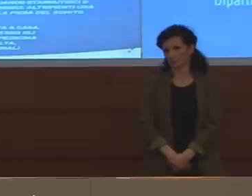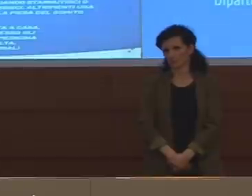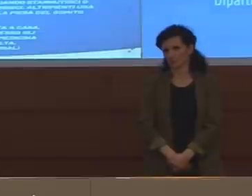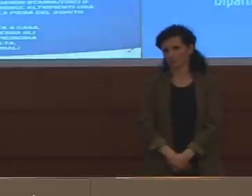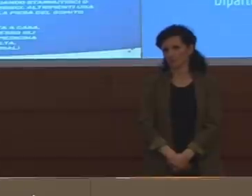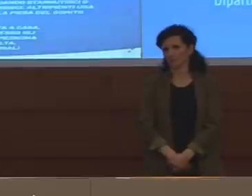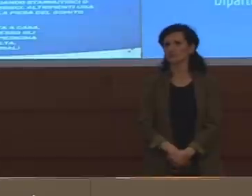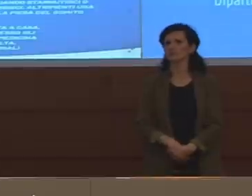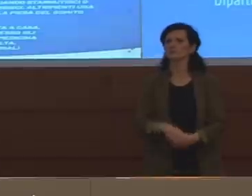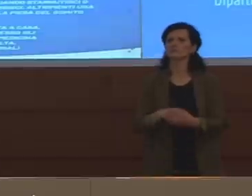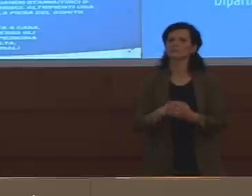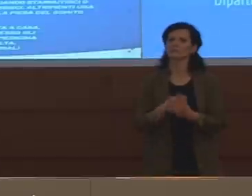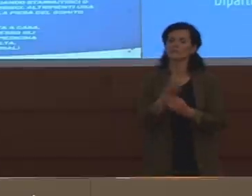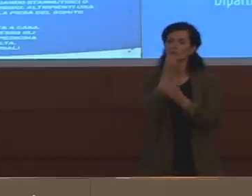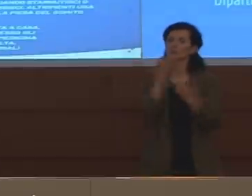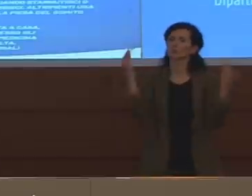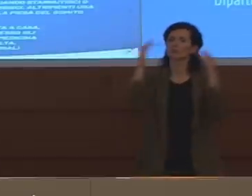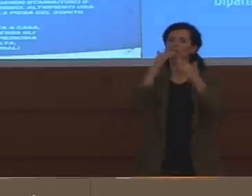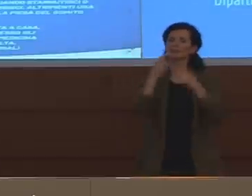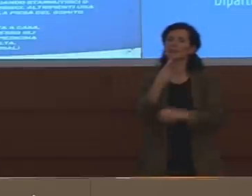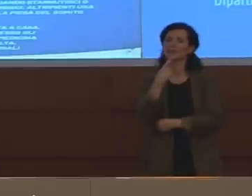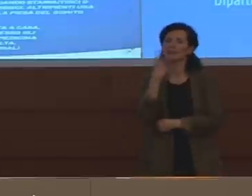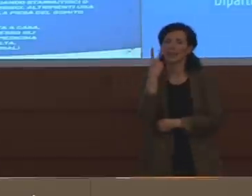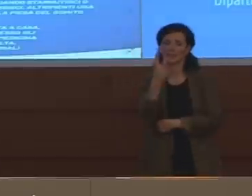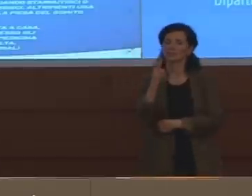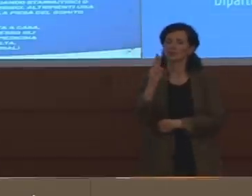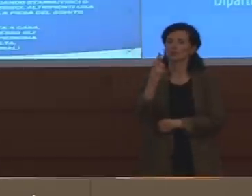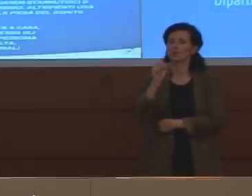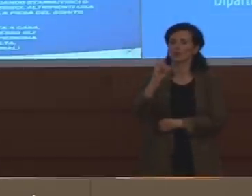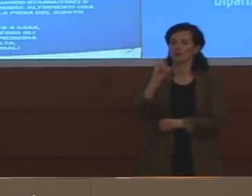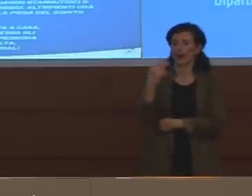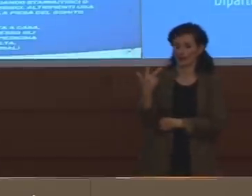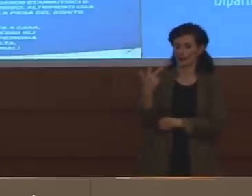Buonasera, Filomena Rorro, Chi l'ha visto, RaiTre. Una domanda per il Professor